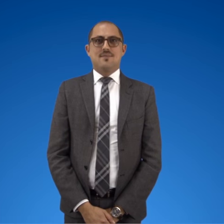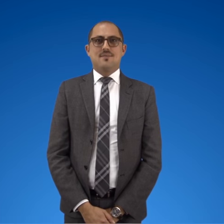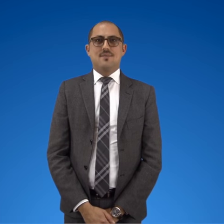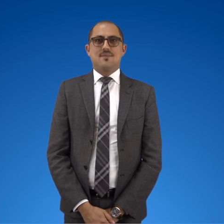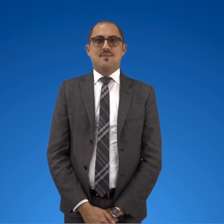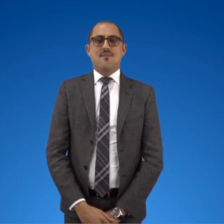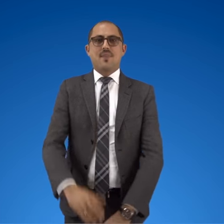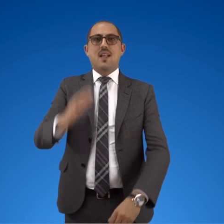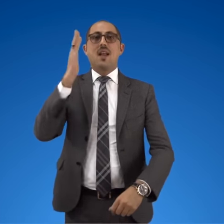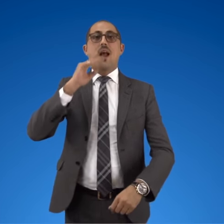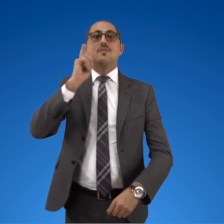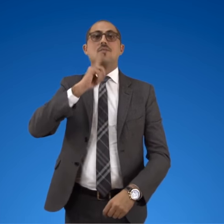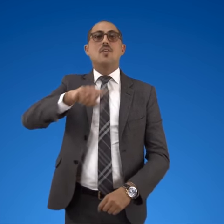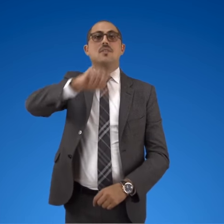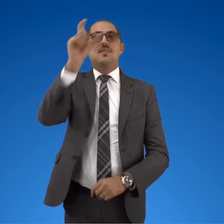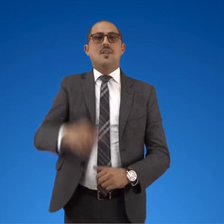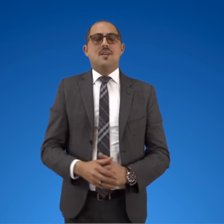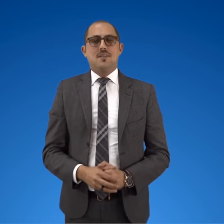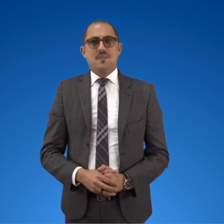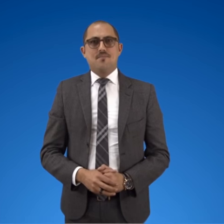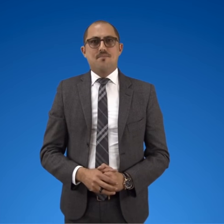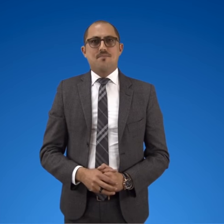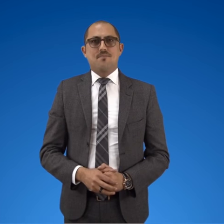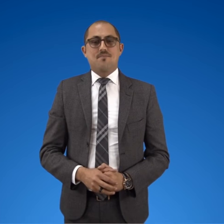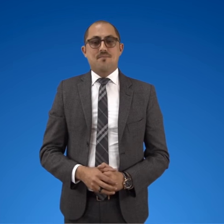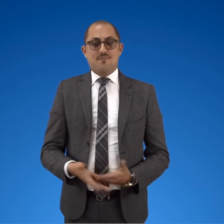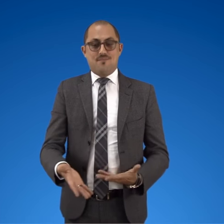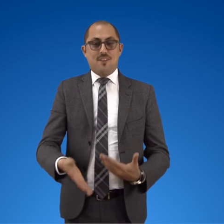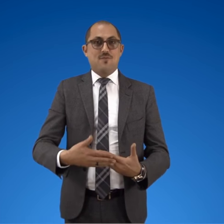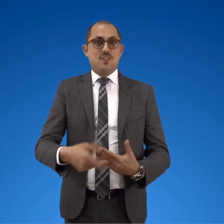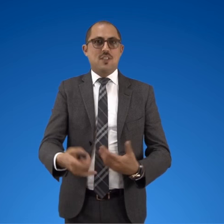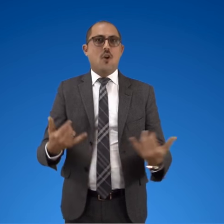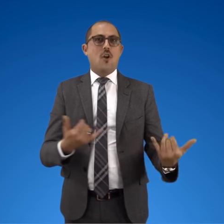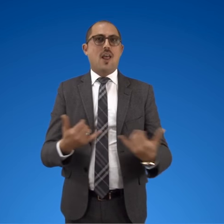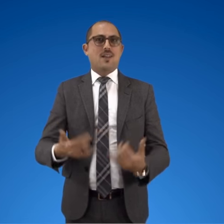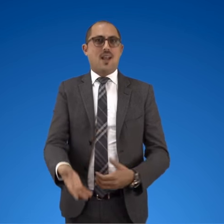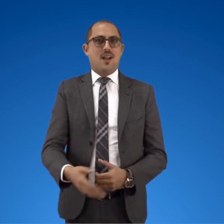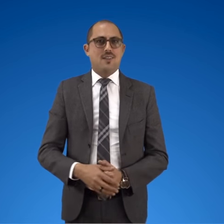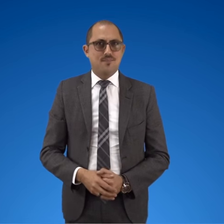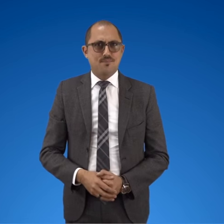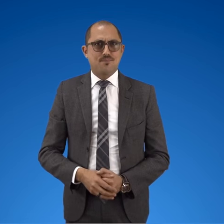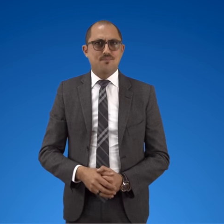Cari sordi italiani il Natale è vicino.